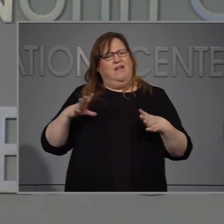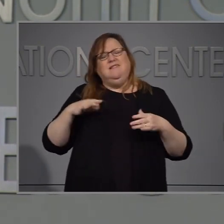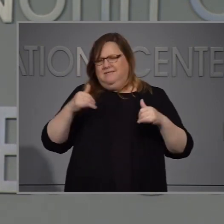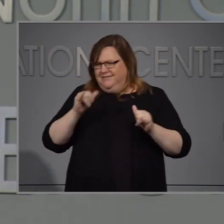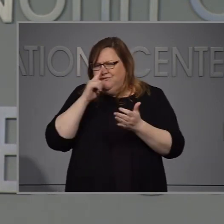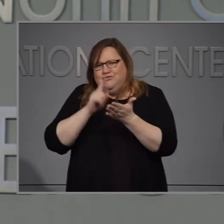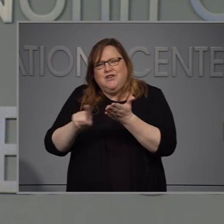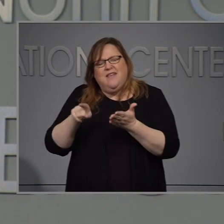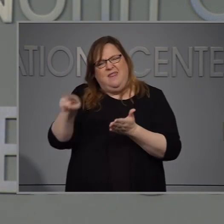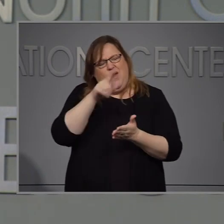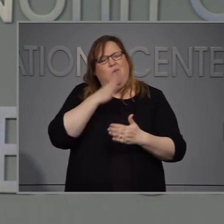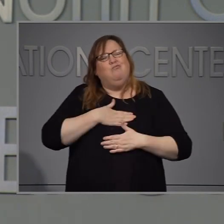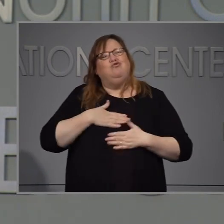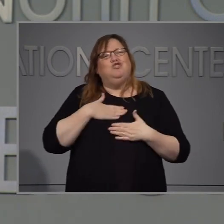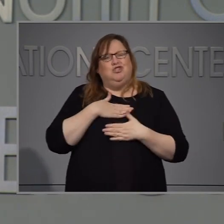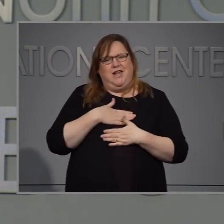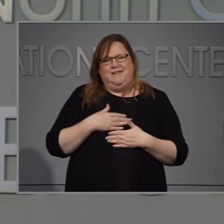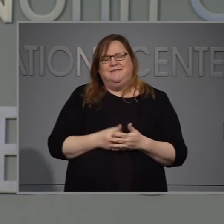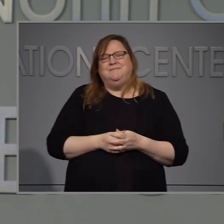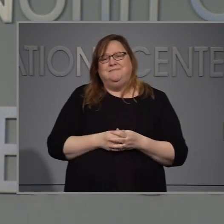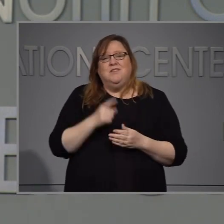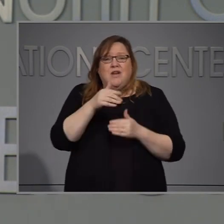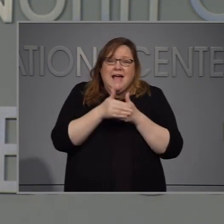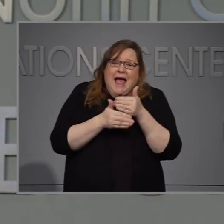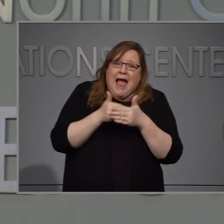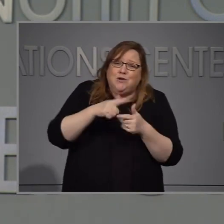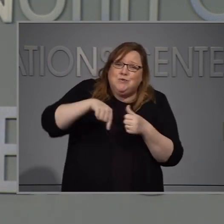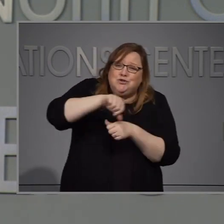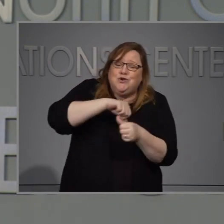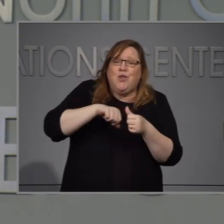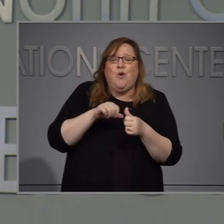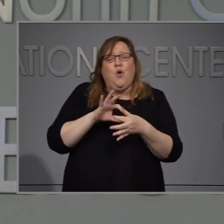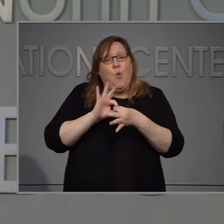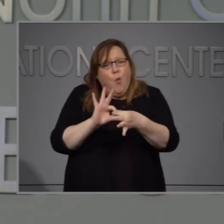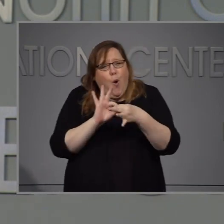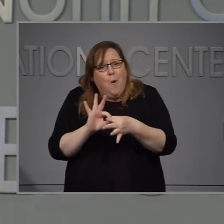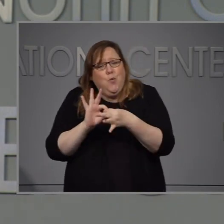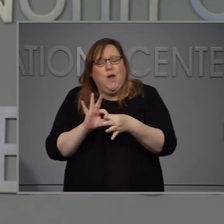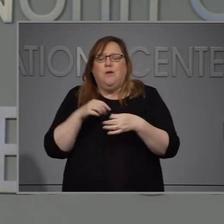con amabilidad y cooperación todo superaremos esto como un equipo, una misión y una